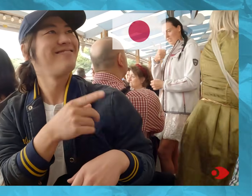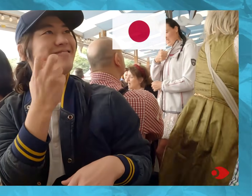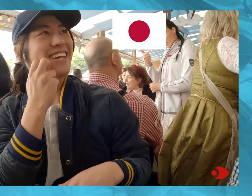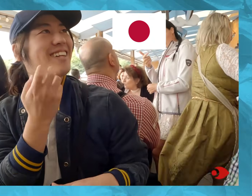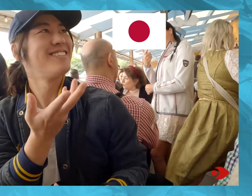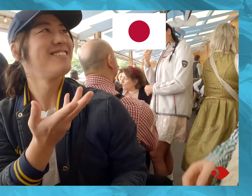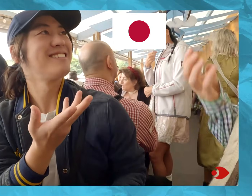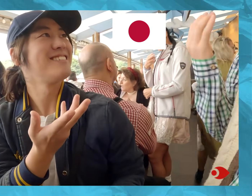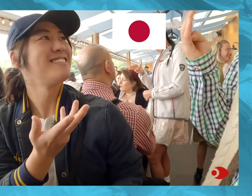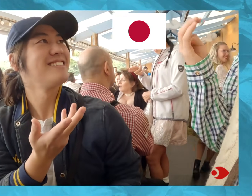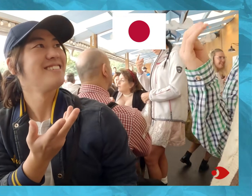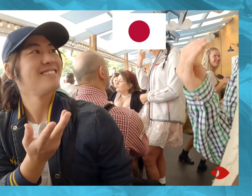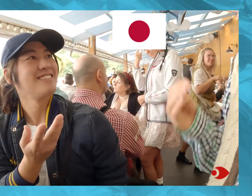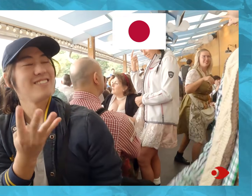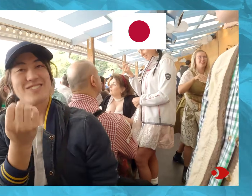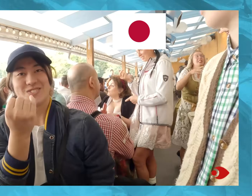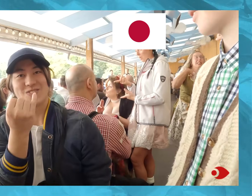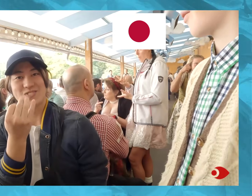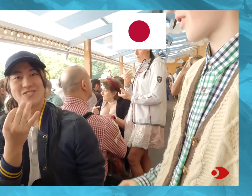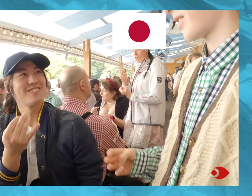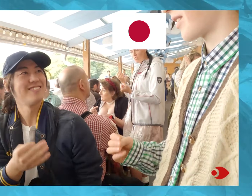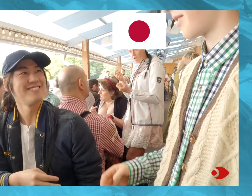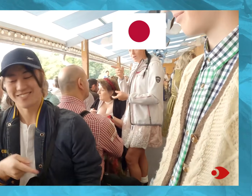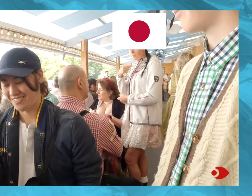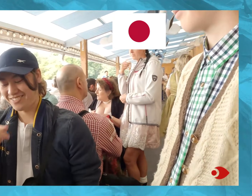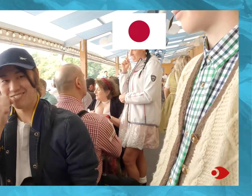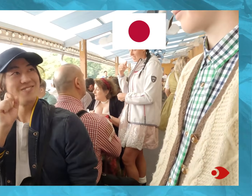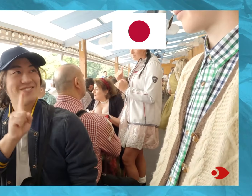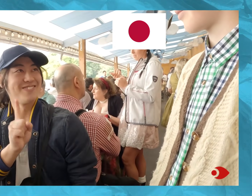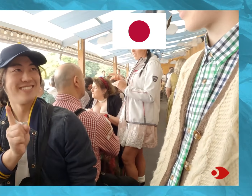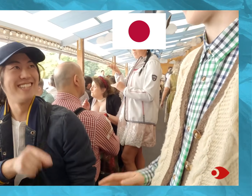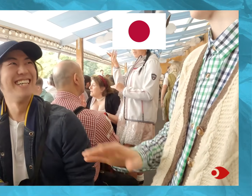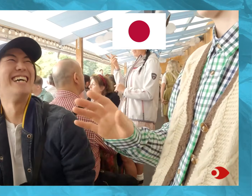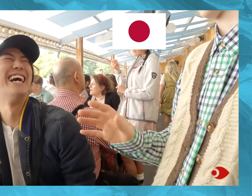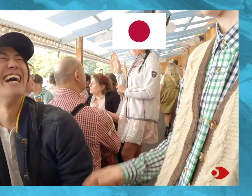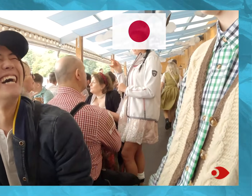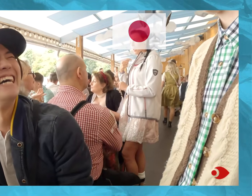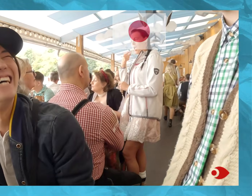How old are you? - I'm 14. Ah, 14. So, no beer for you, right? Just kidding.